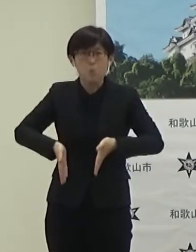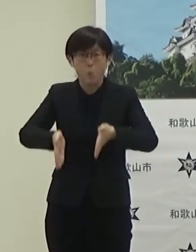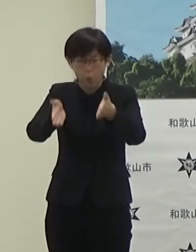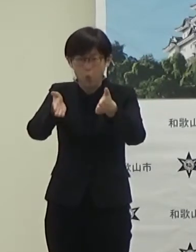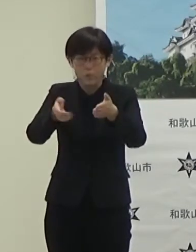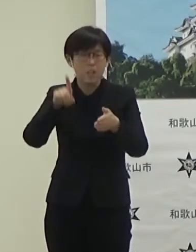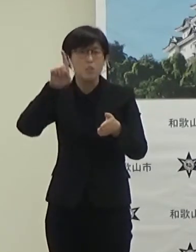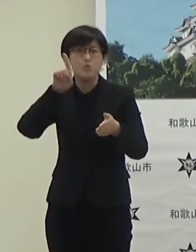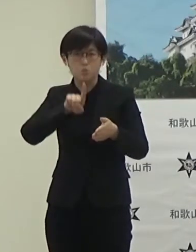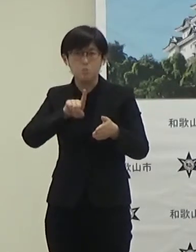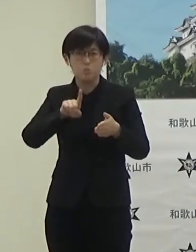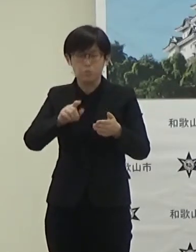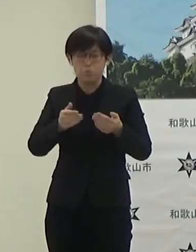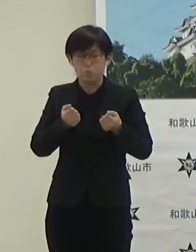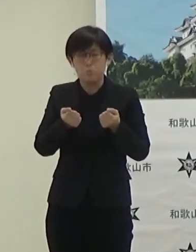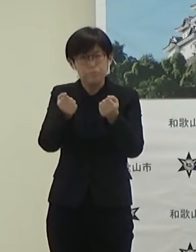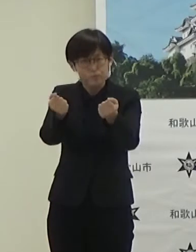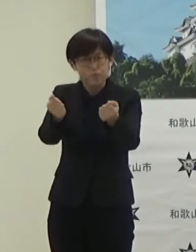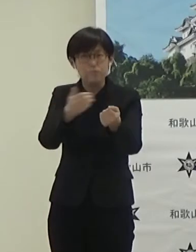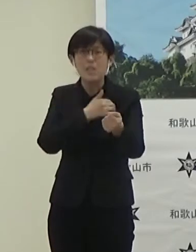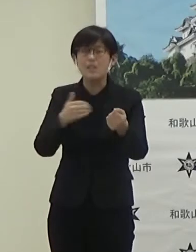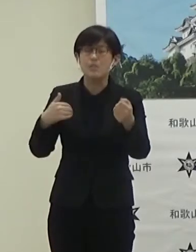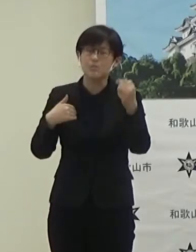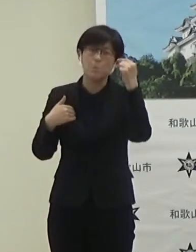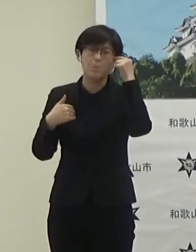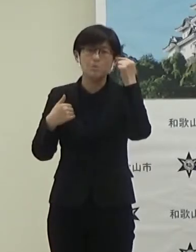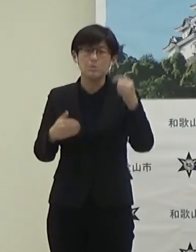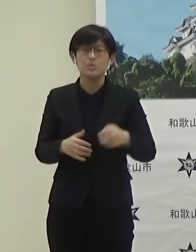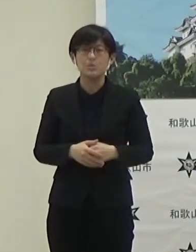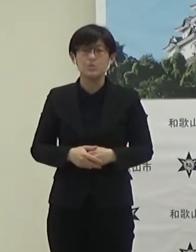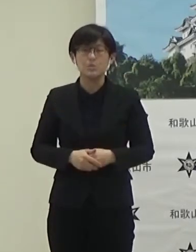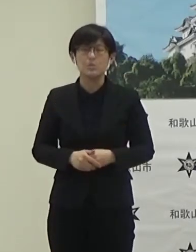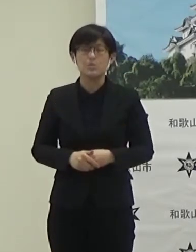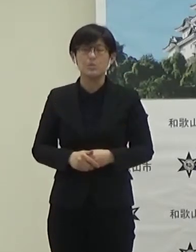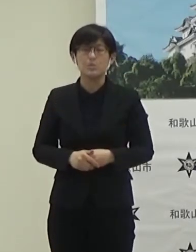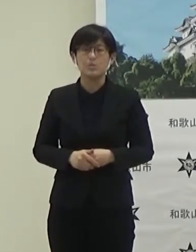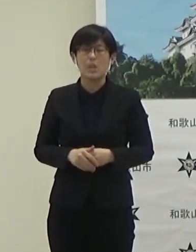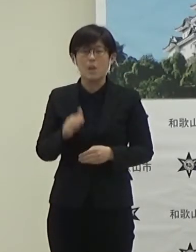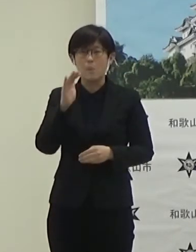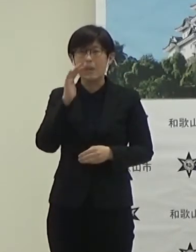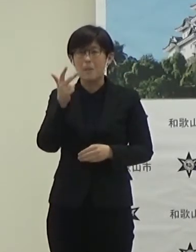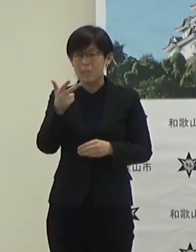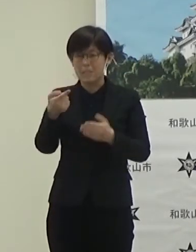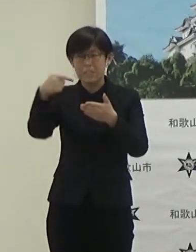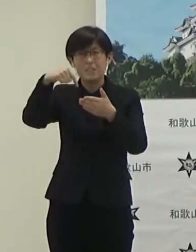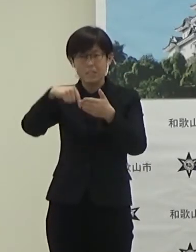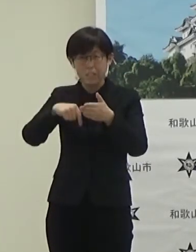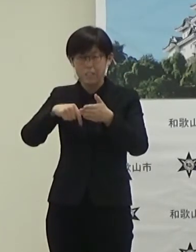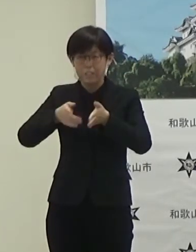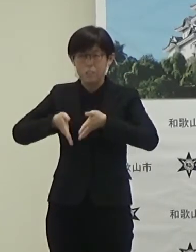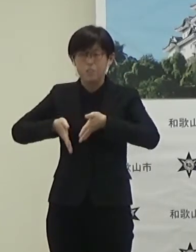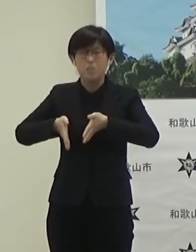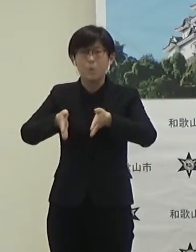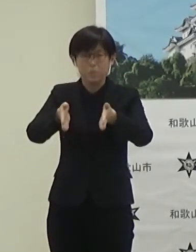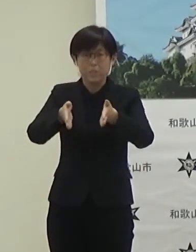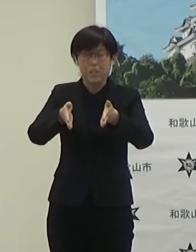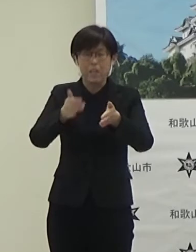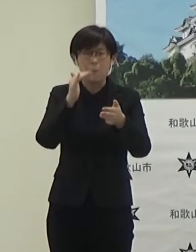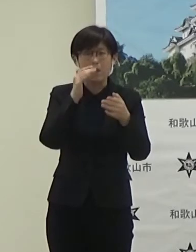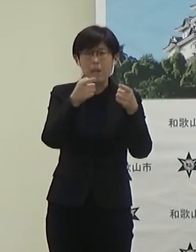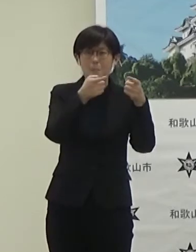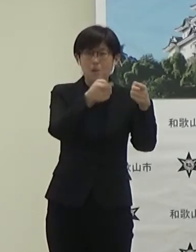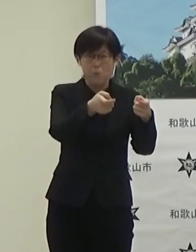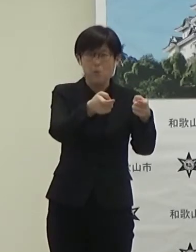市民の今中心部を通って、和歌山港から 高速道路へ流れてるような物流